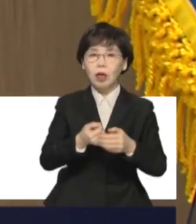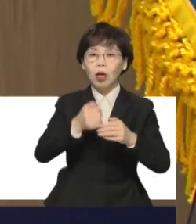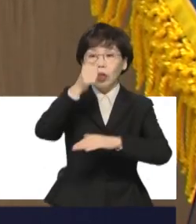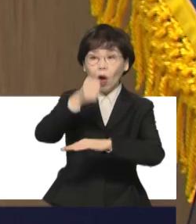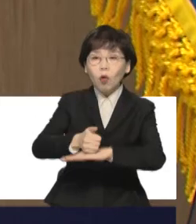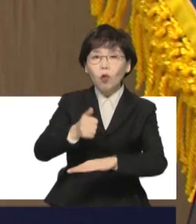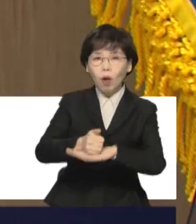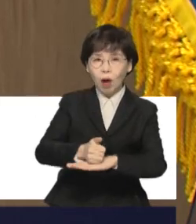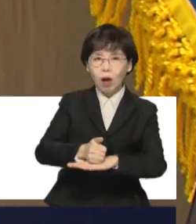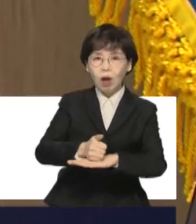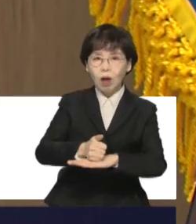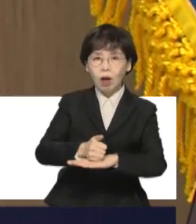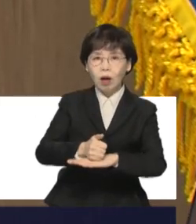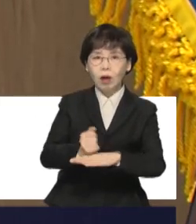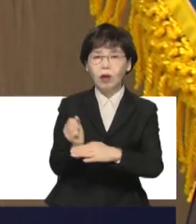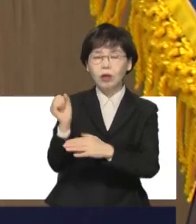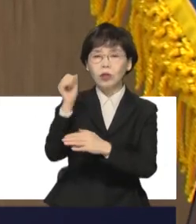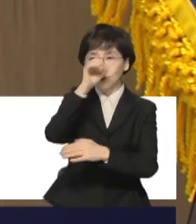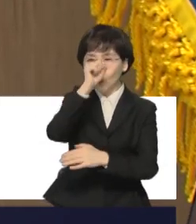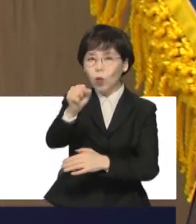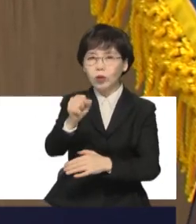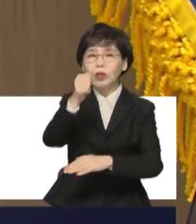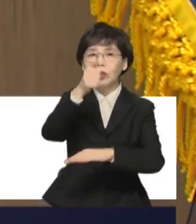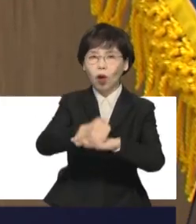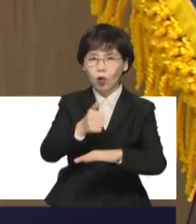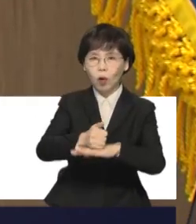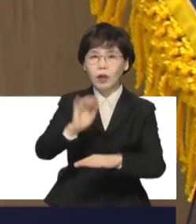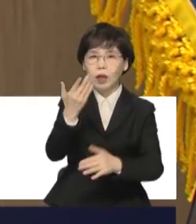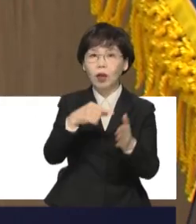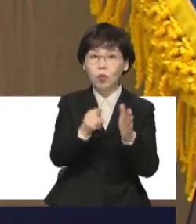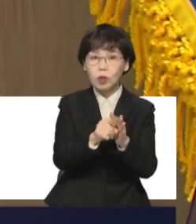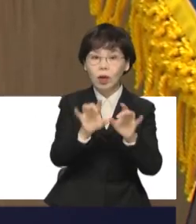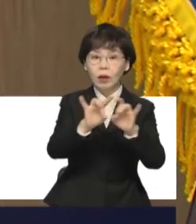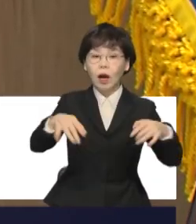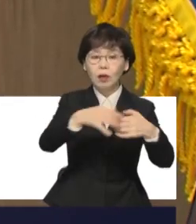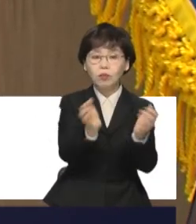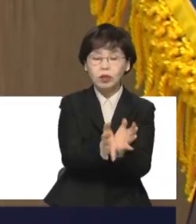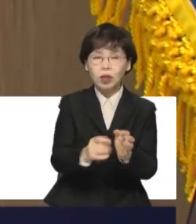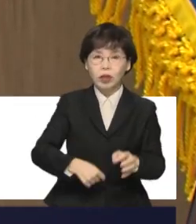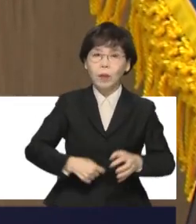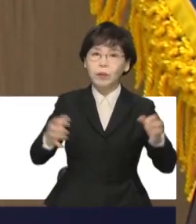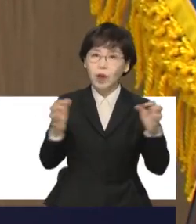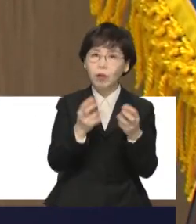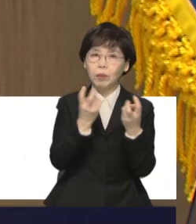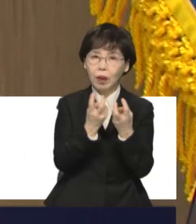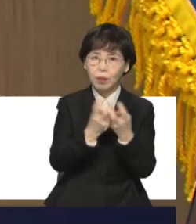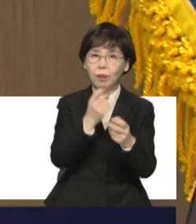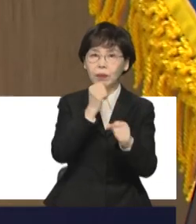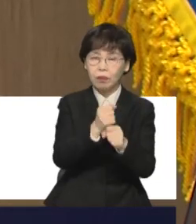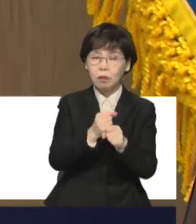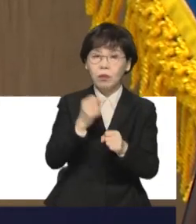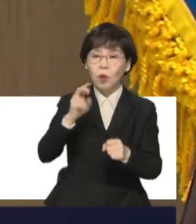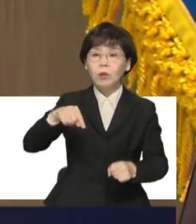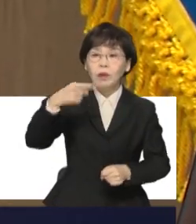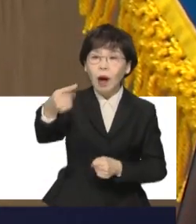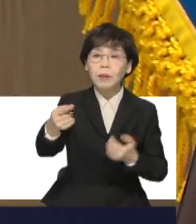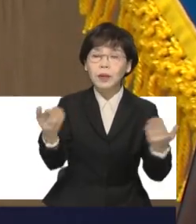이어질 수 있도록 각 부처에서는 협력 체계 구축과 아울러 후속 조치에 만전을